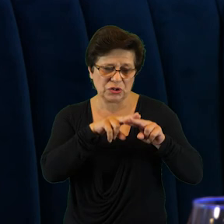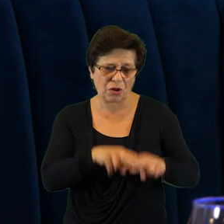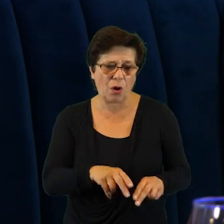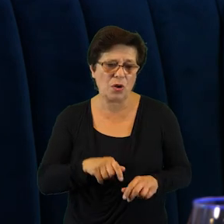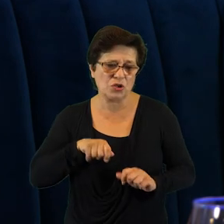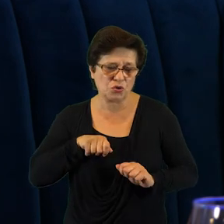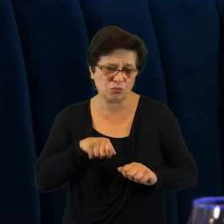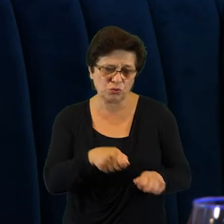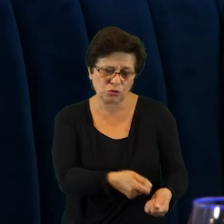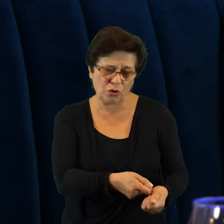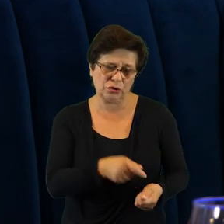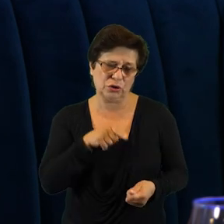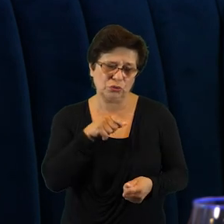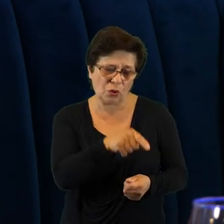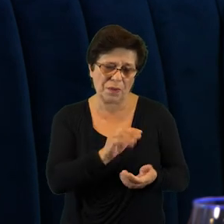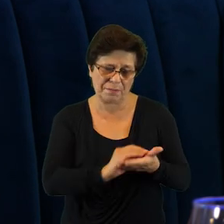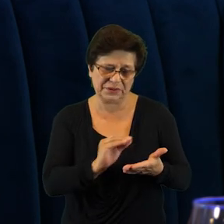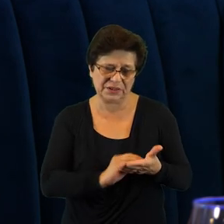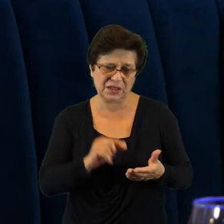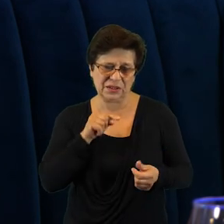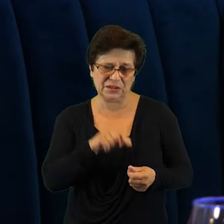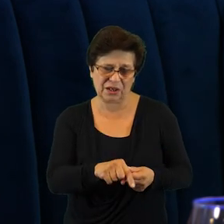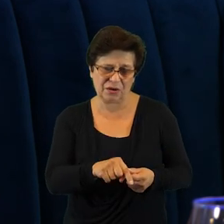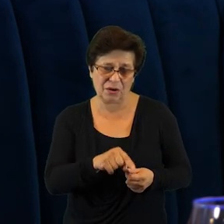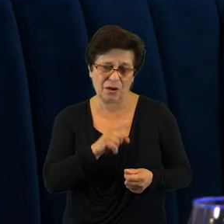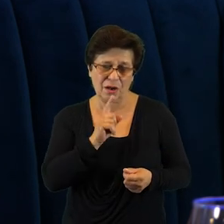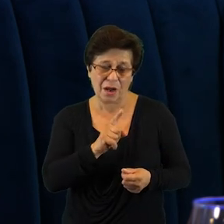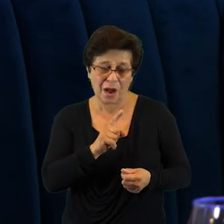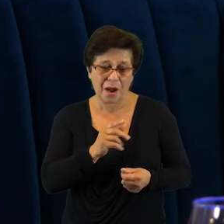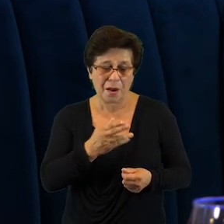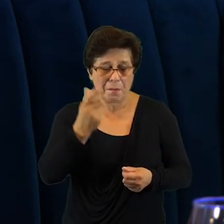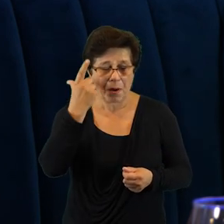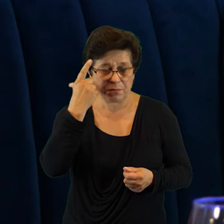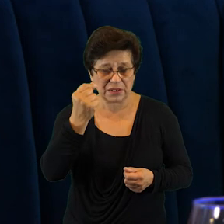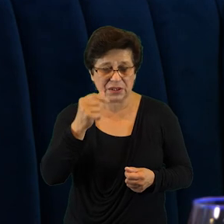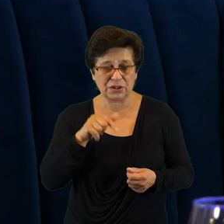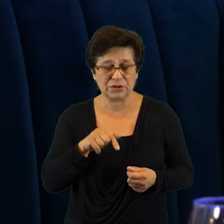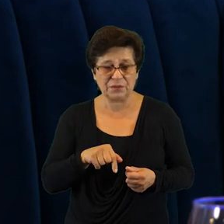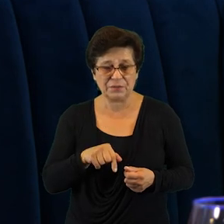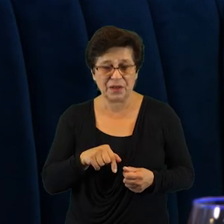Przy czym wypomniał mu, że teraz ujmuje się za ludem,